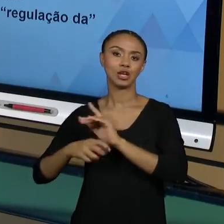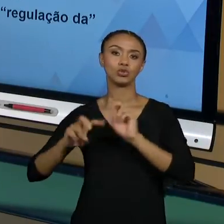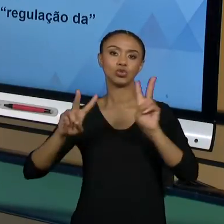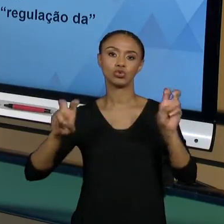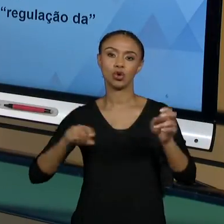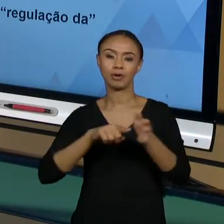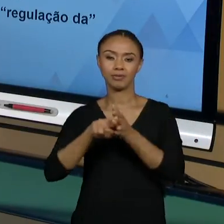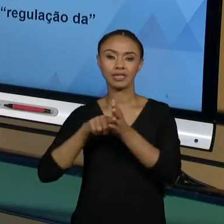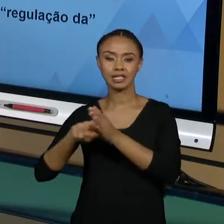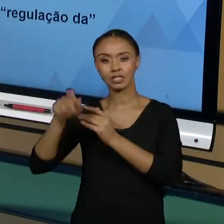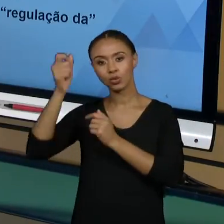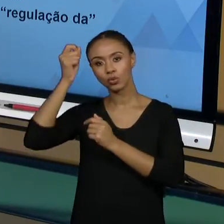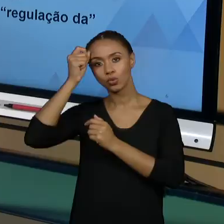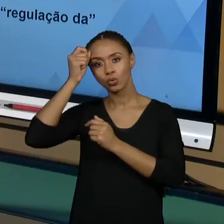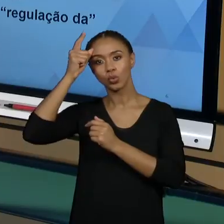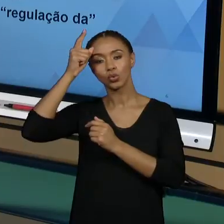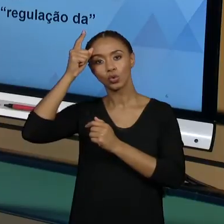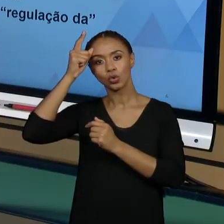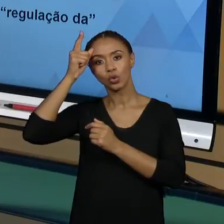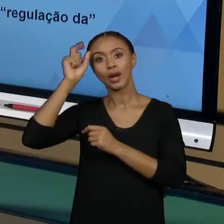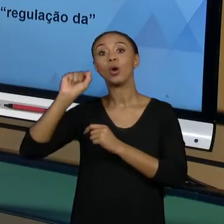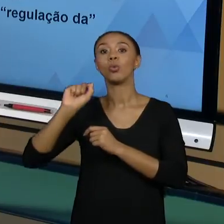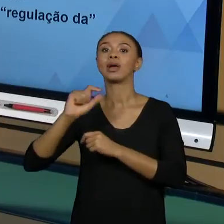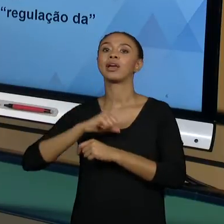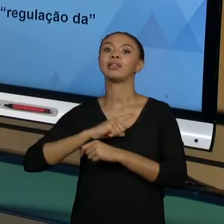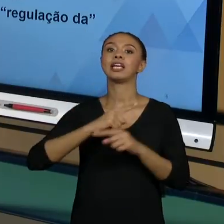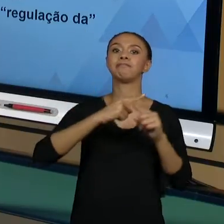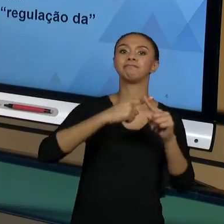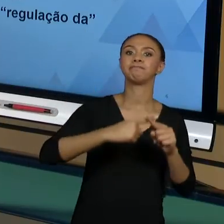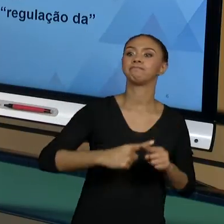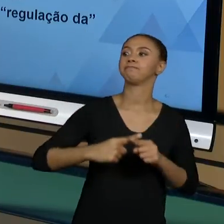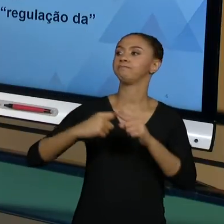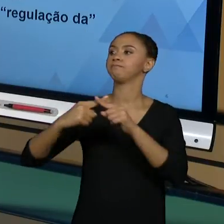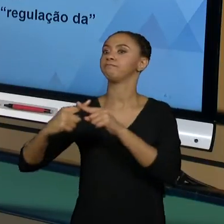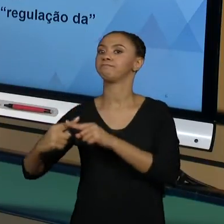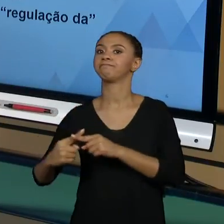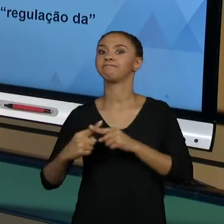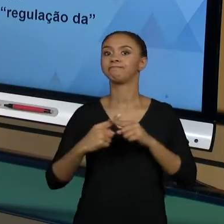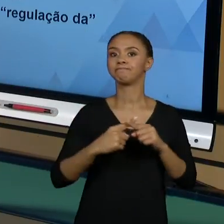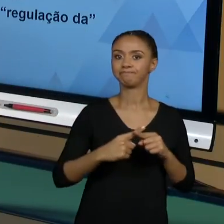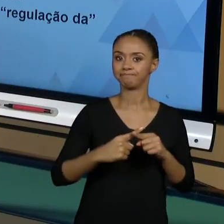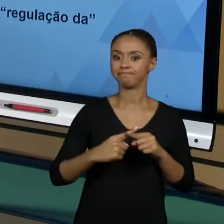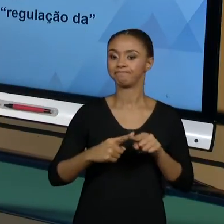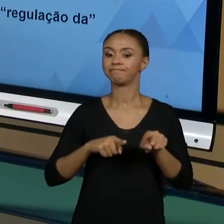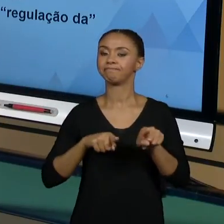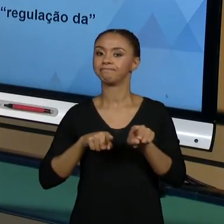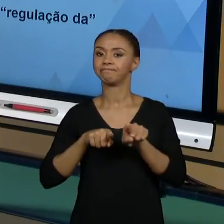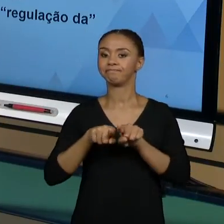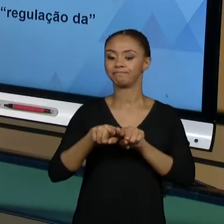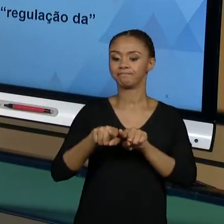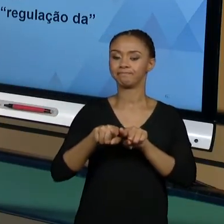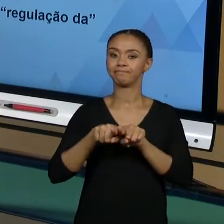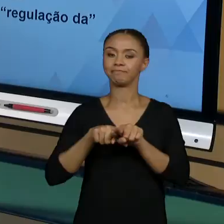ESSE TERRITÓRIO DE DISPUTAS. ENTÃO, SEM DESCONSIDERAR A ANTROPOLOGIA, A CONTRIBUIÇÃO DA